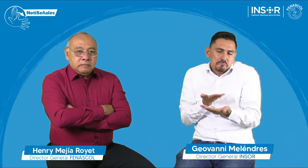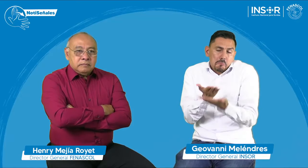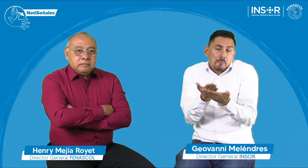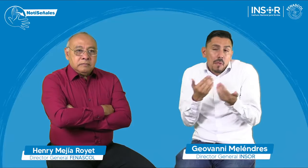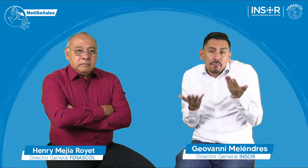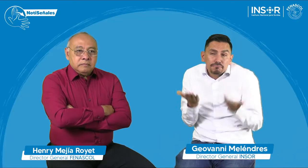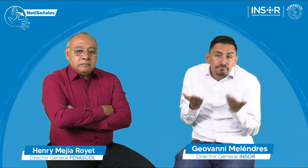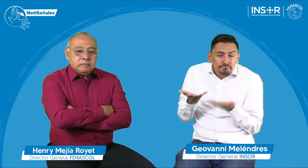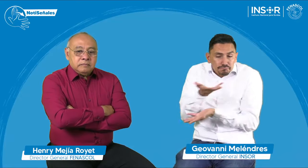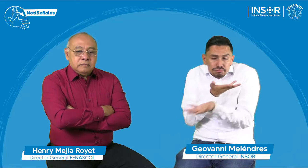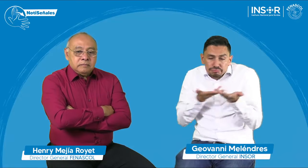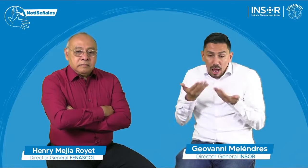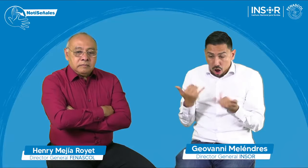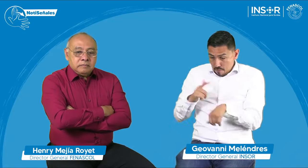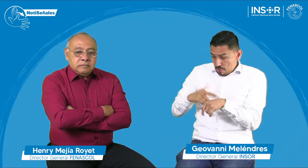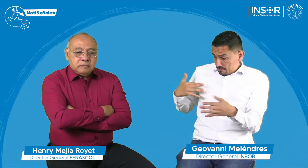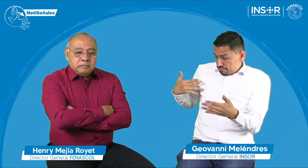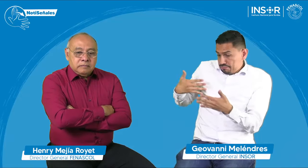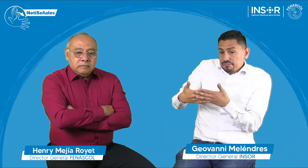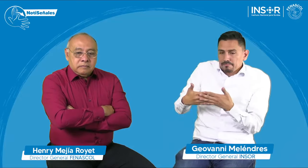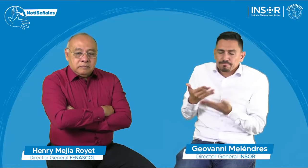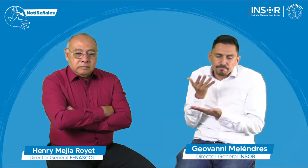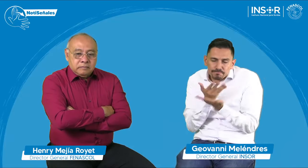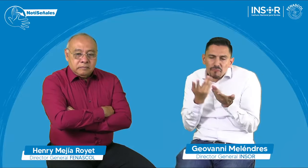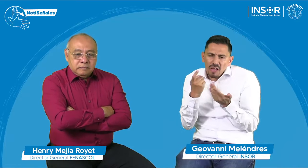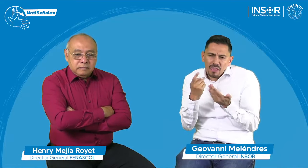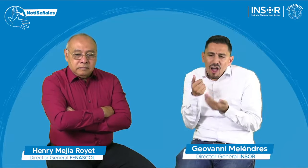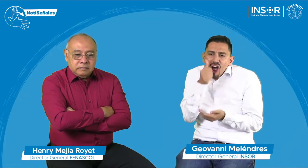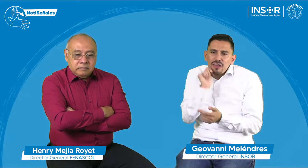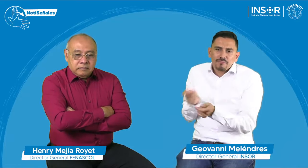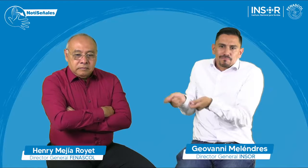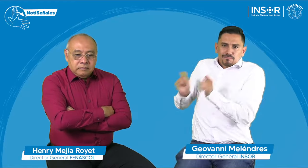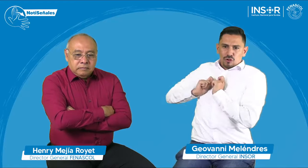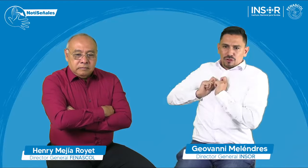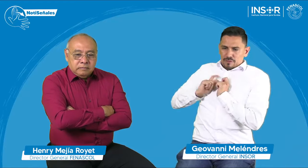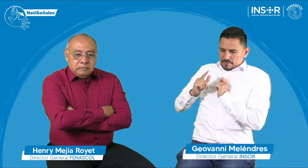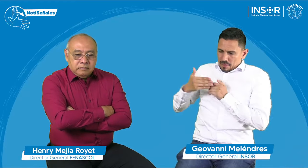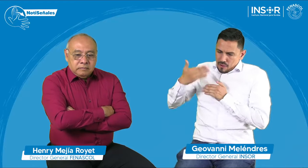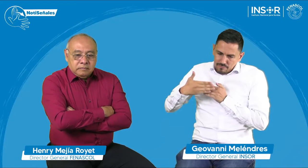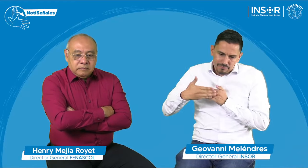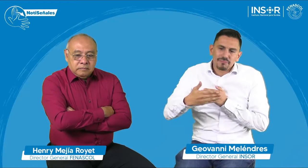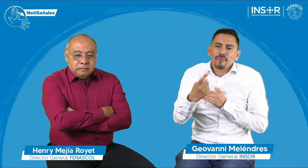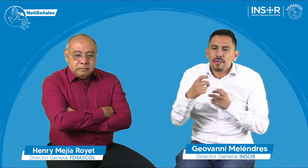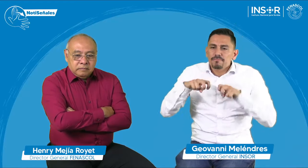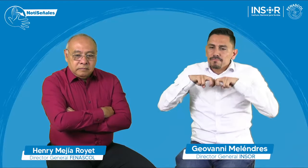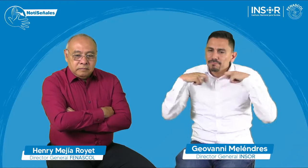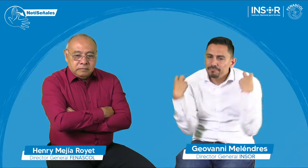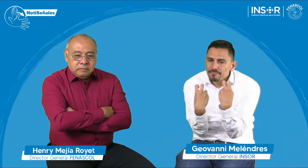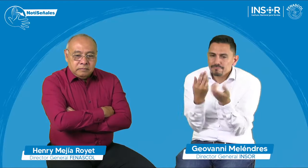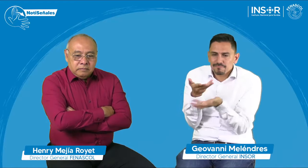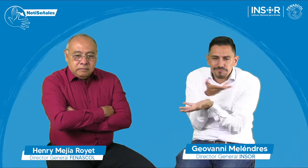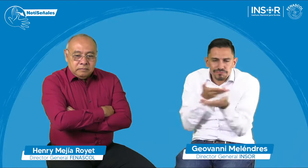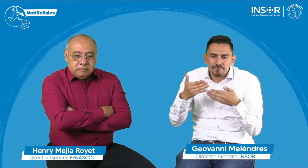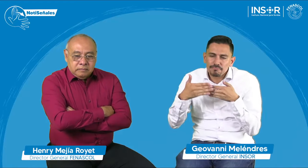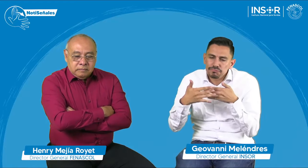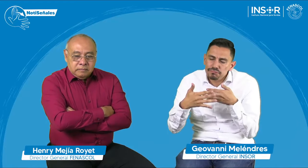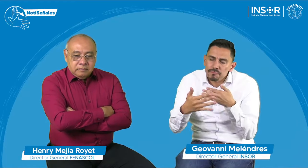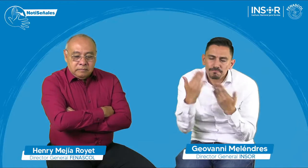y practicar lo que queremos hacer. Así que las propuestas que hemos analizado hasta el